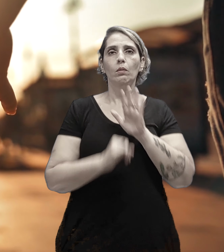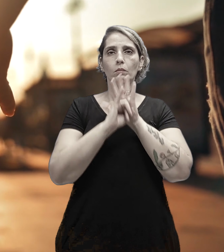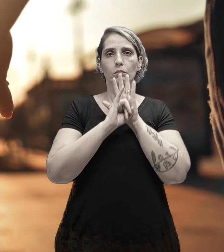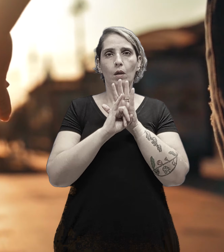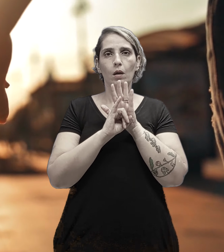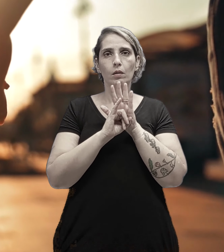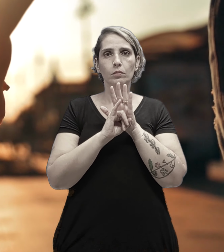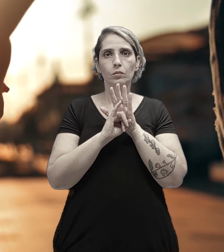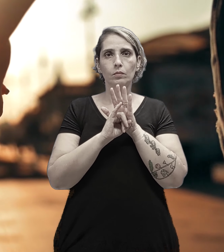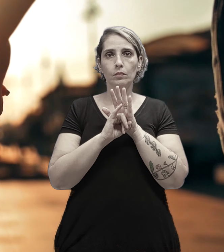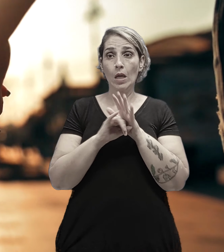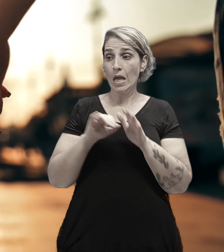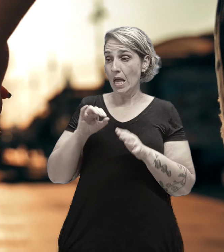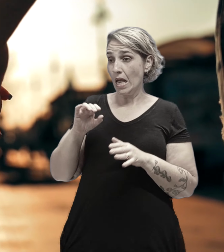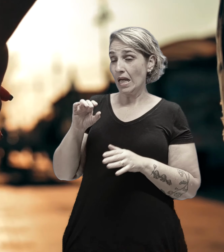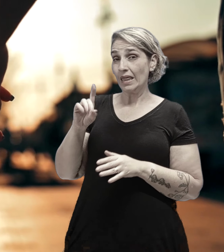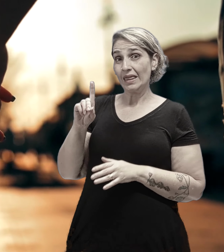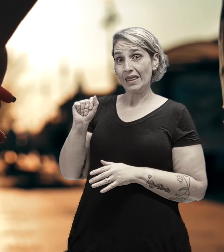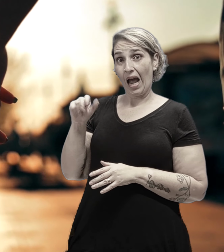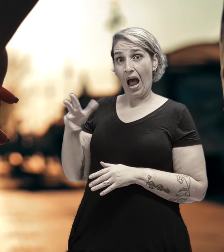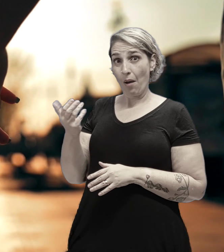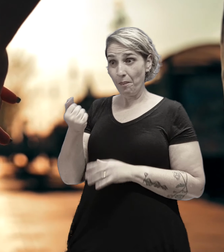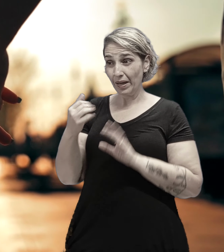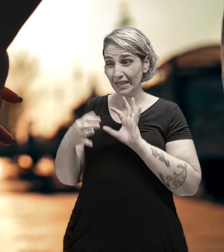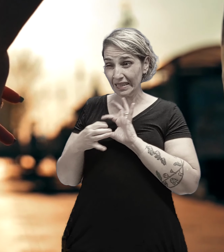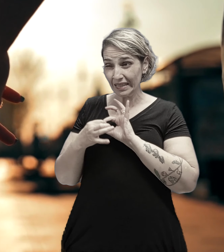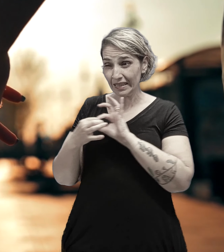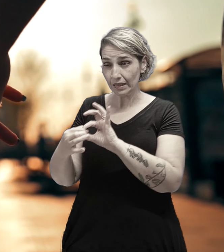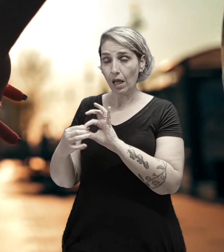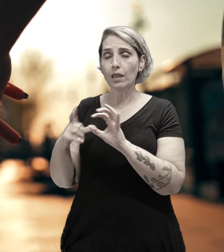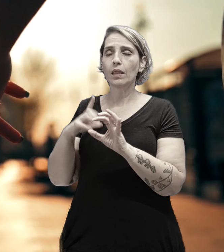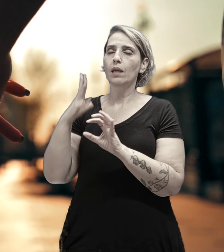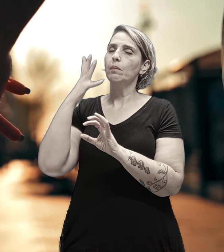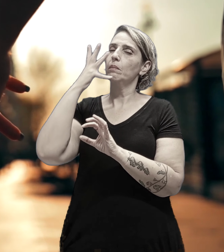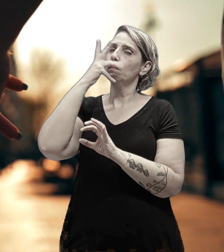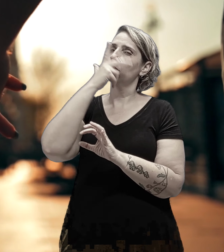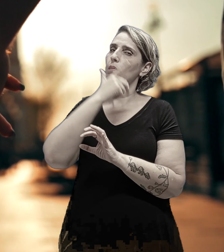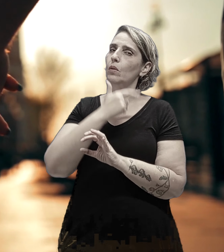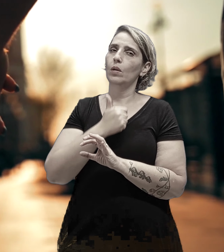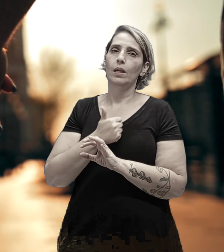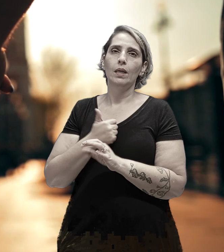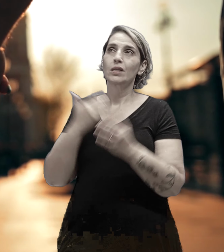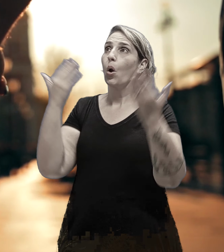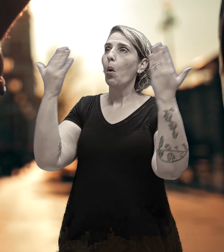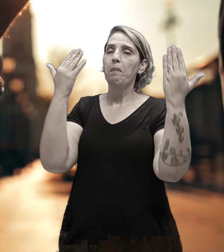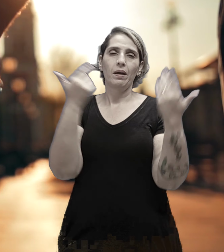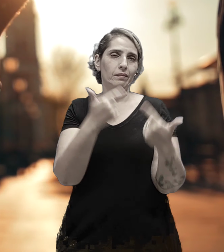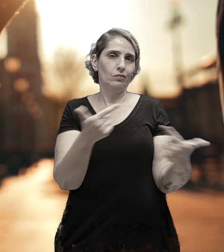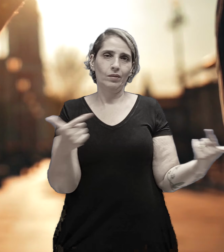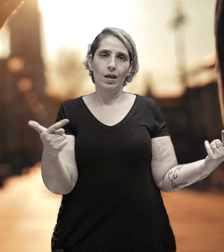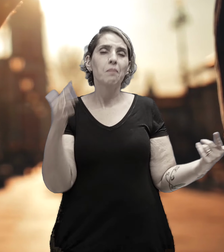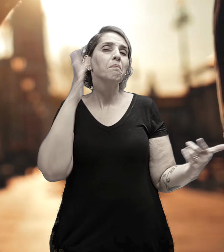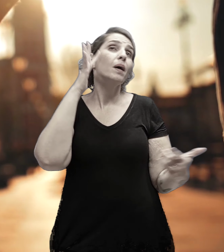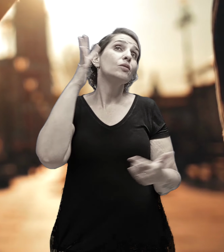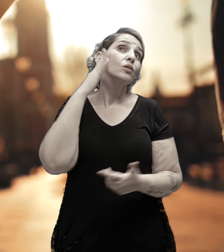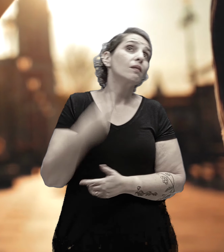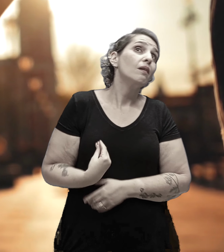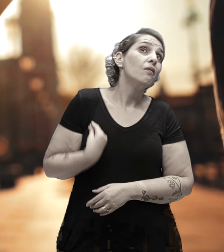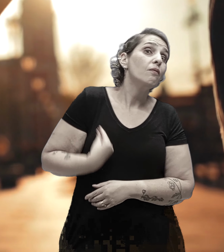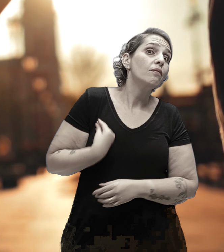Há uma beleza incomparável em viver alinhado com esse fluxo. Imagine uma vida em que cada ação